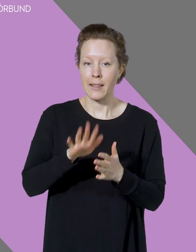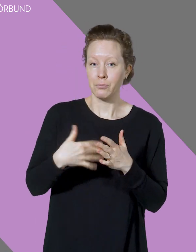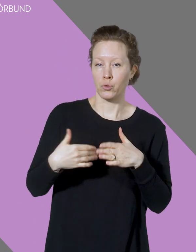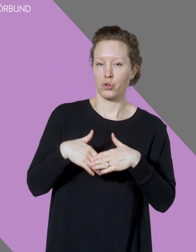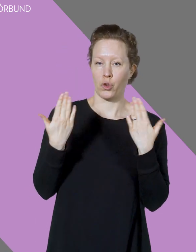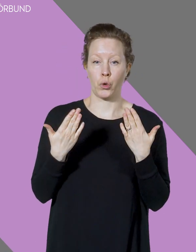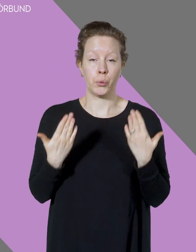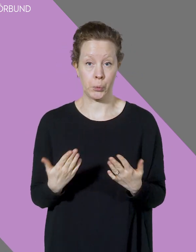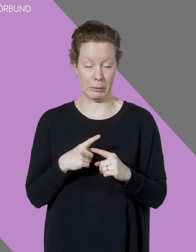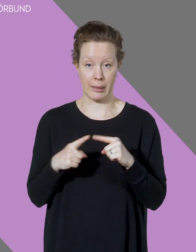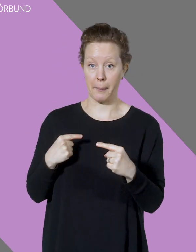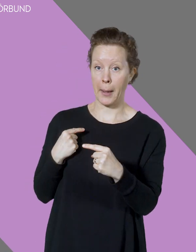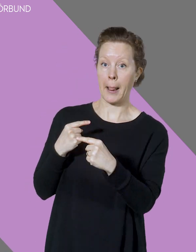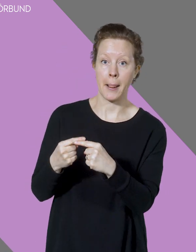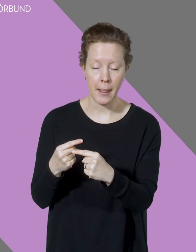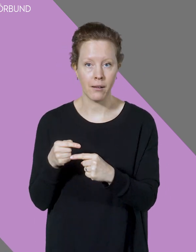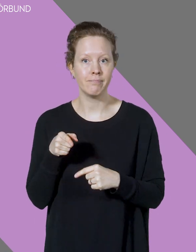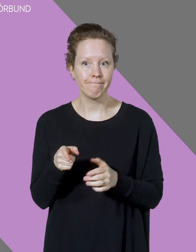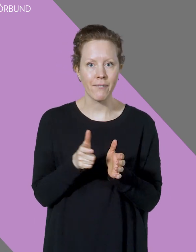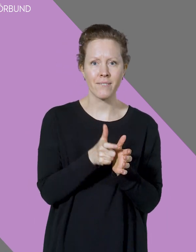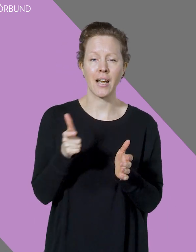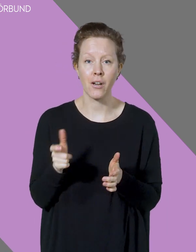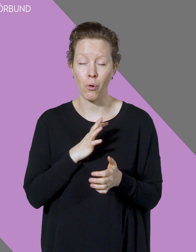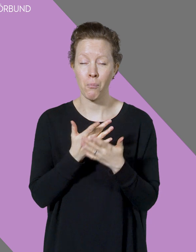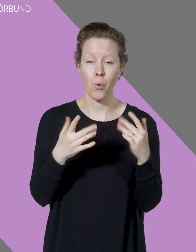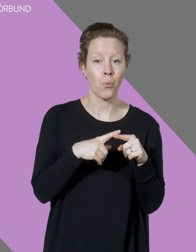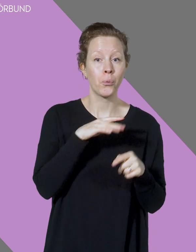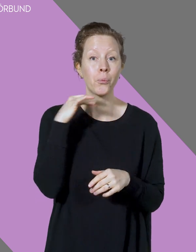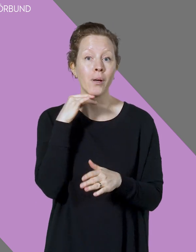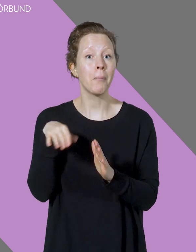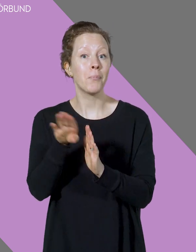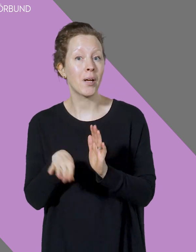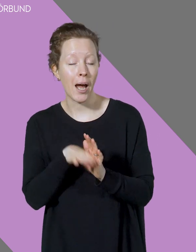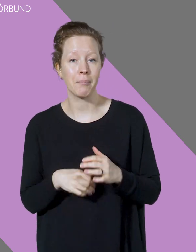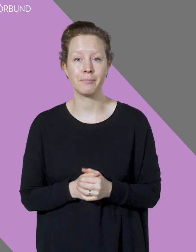Teckenspråkets dag närmar sig med stormsteg och det innebär en hel vecka - späckad med allt möjligt roligt!